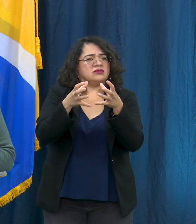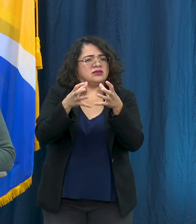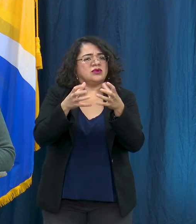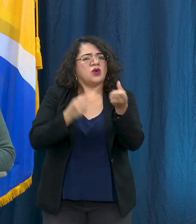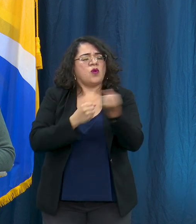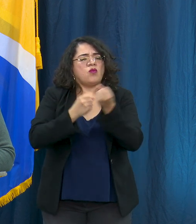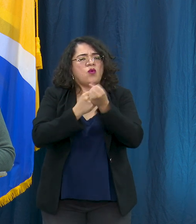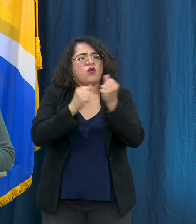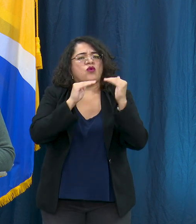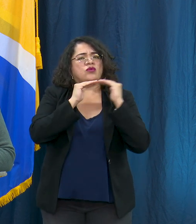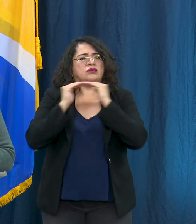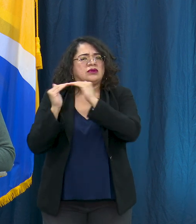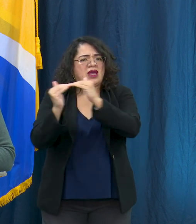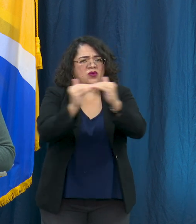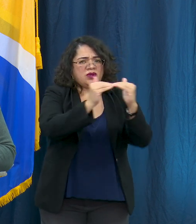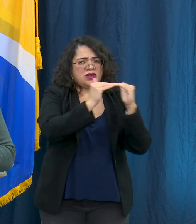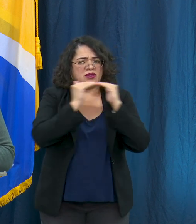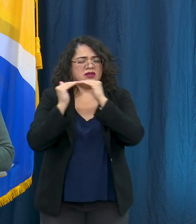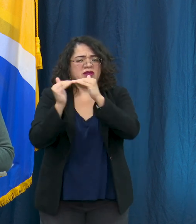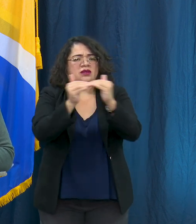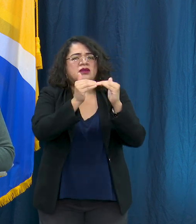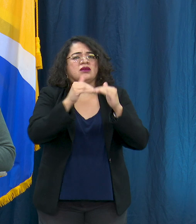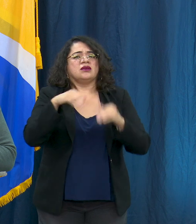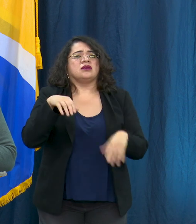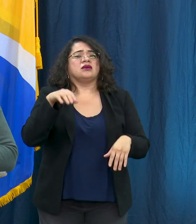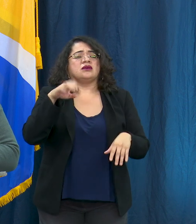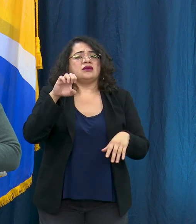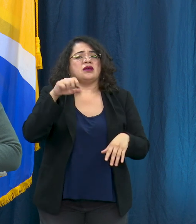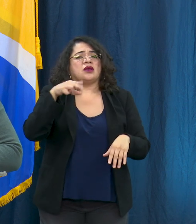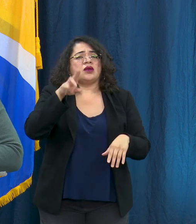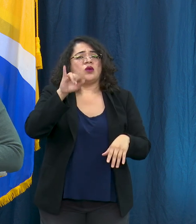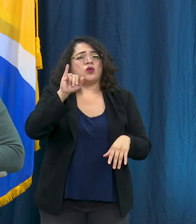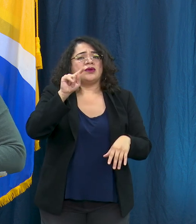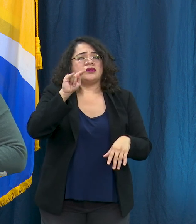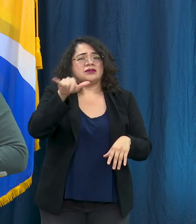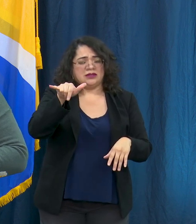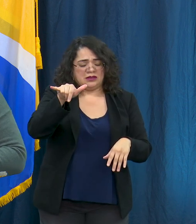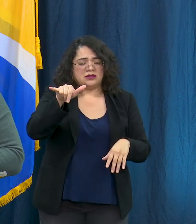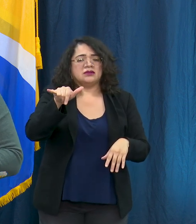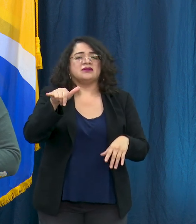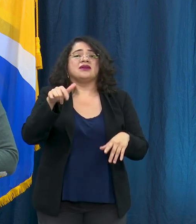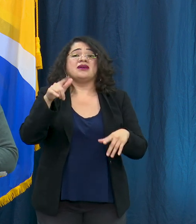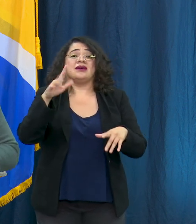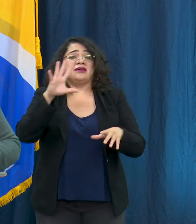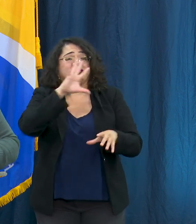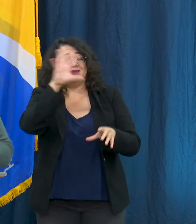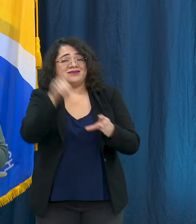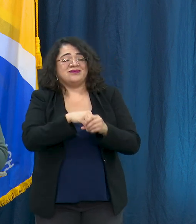planificación in los programme's y el plan de acción locale en nuestra cidade